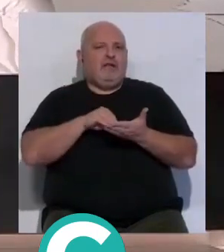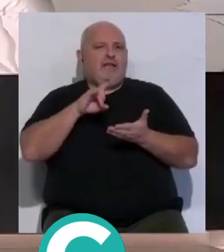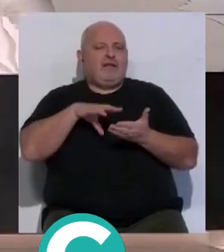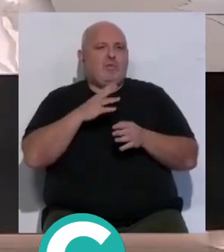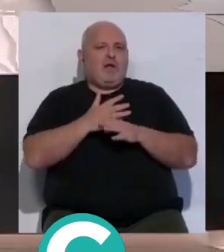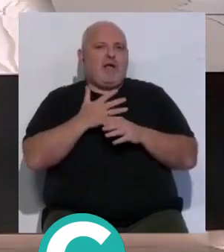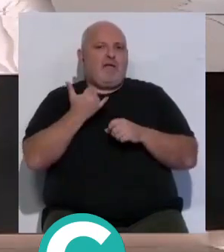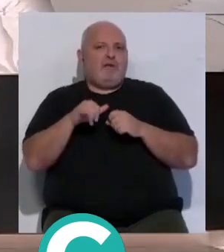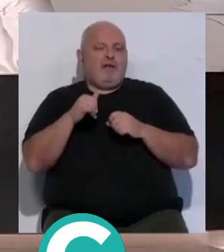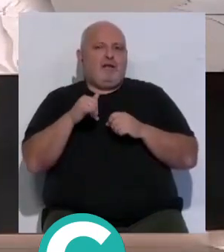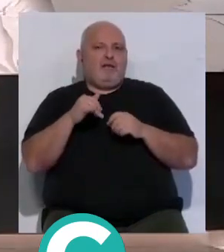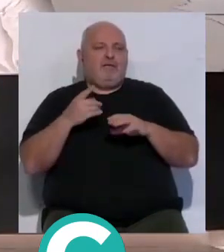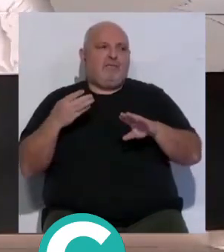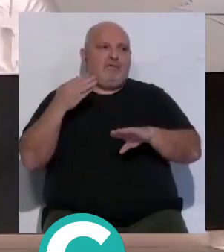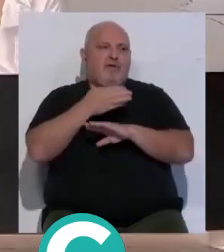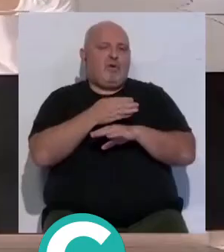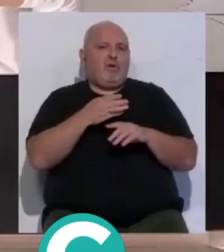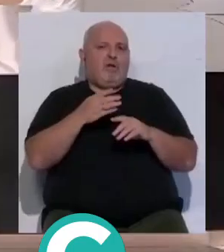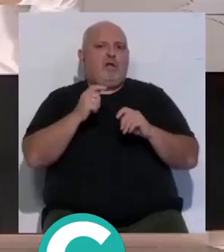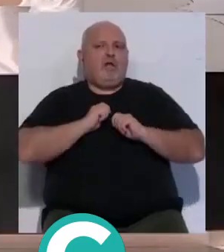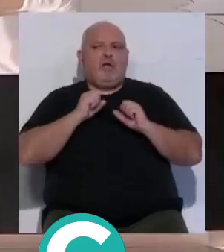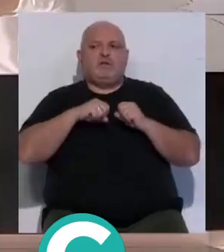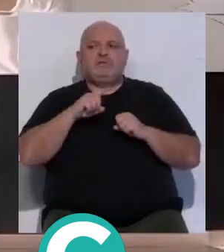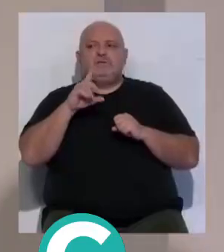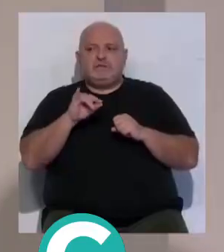jugar te lo mandaban a rueda de prensa y era como que te confirmaban que sí que efectivamente al